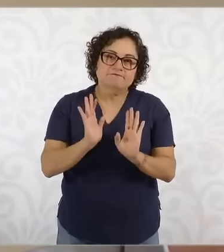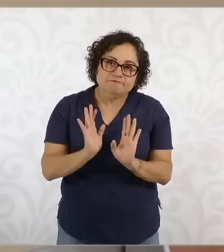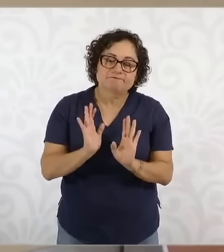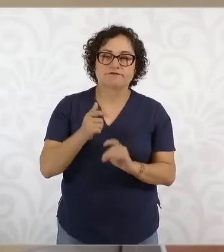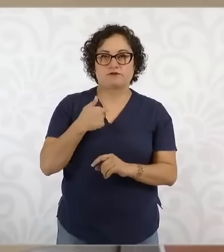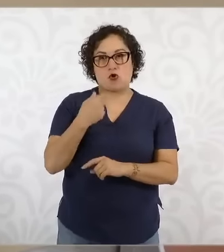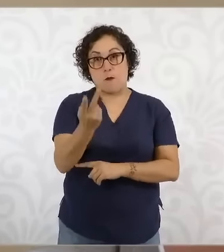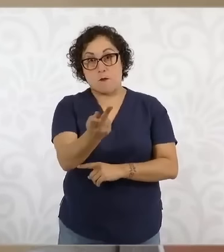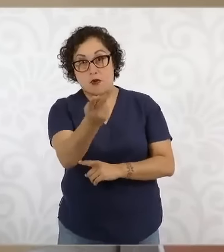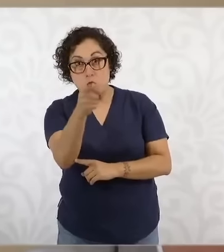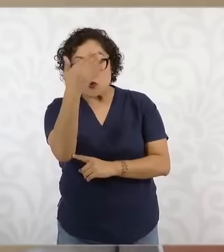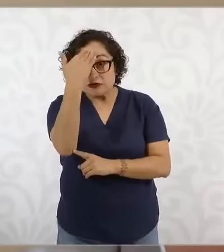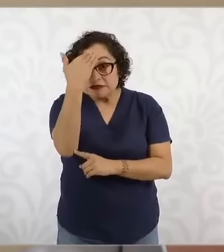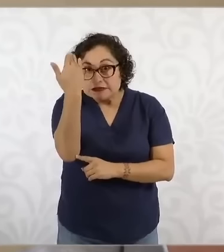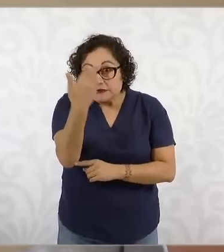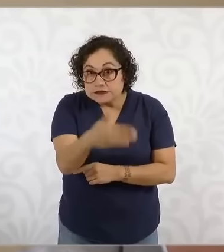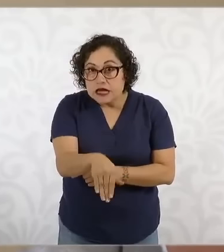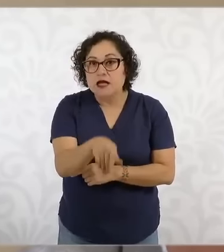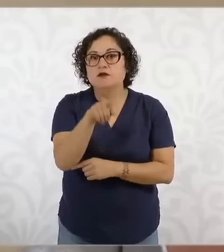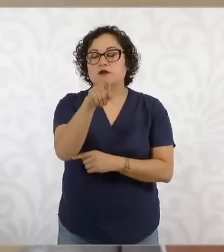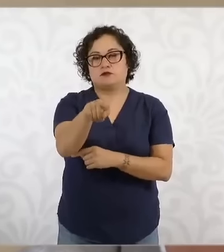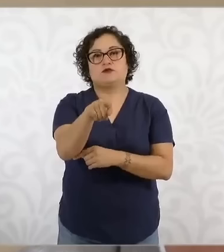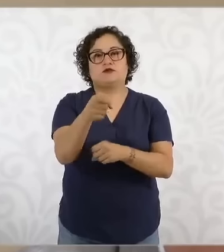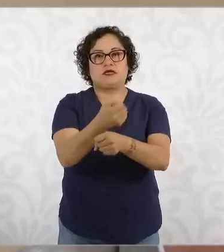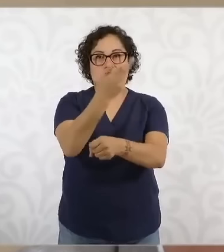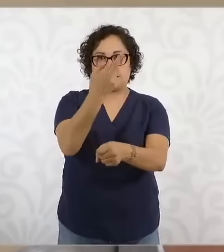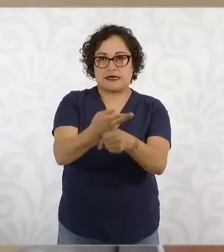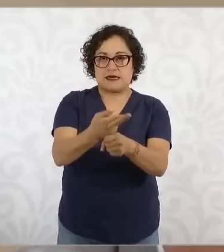si la secretaria de seguridad, si la secretaria de la defensa nacional